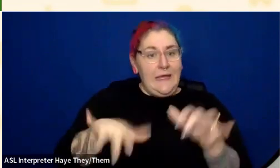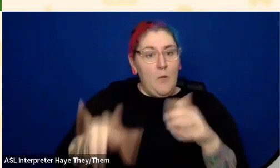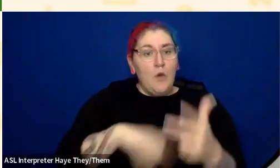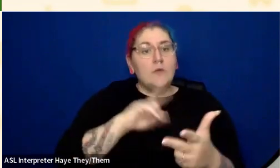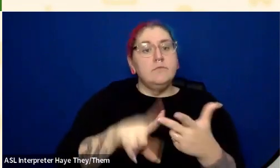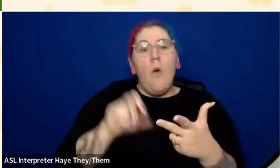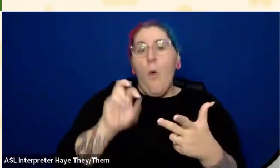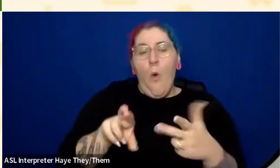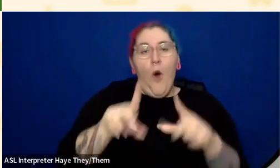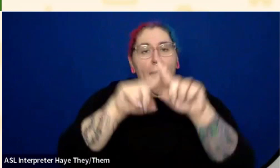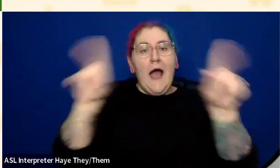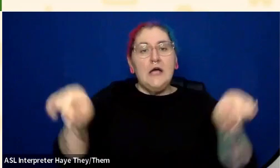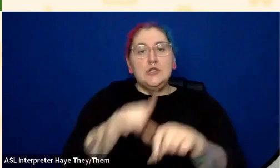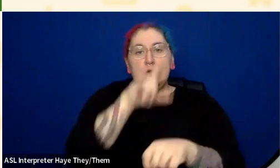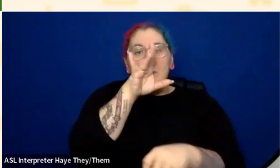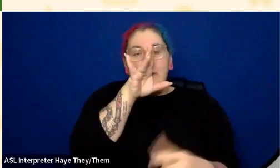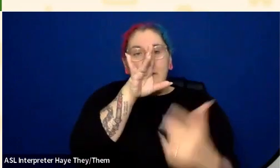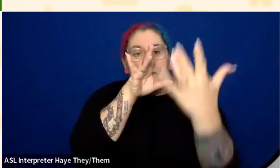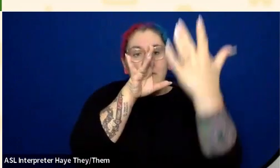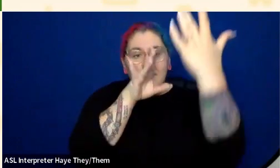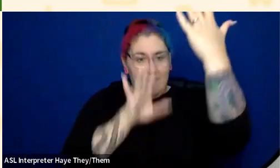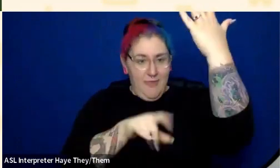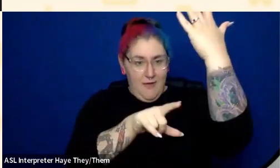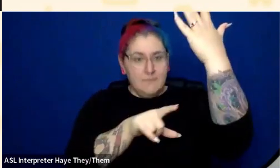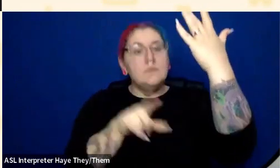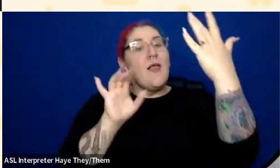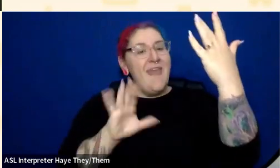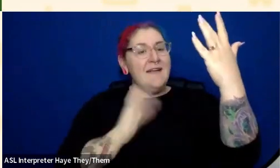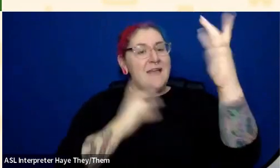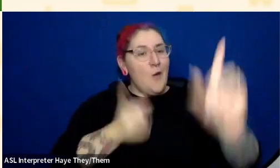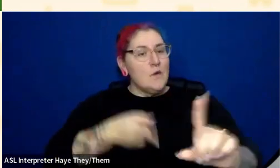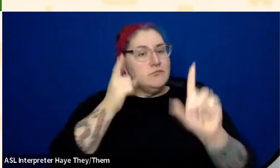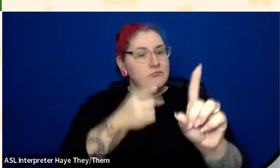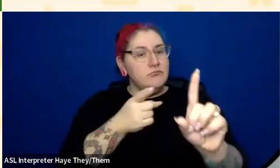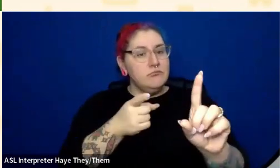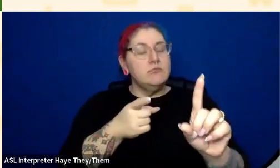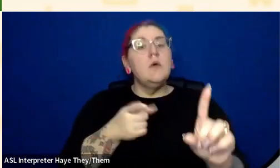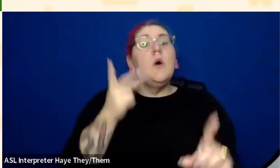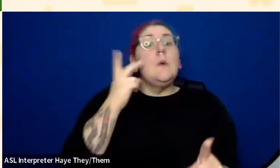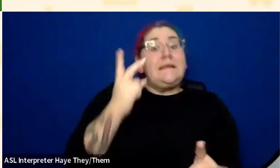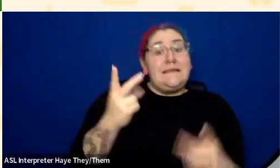Teníamos nuestra declaración de misión. Ahora tenemos un resumen de lo que vamos a hacer. Voy a mostrar un enlace aquí.